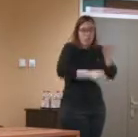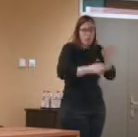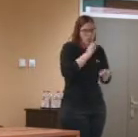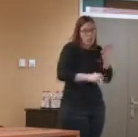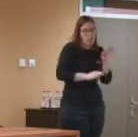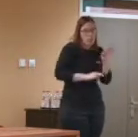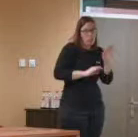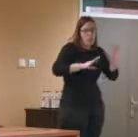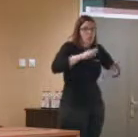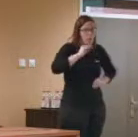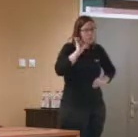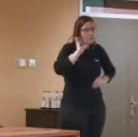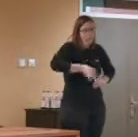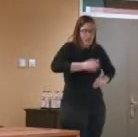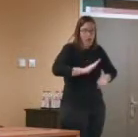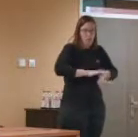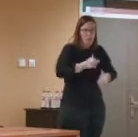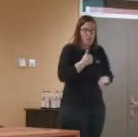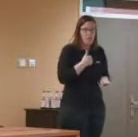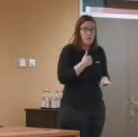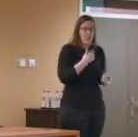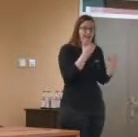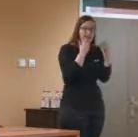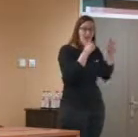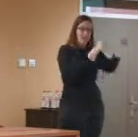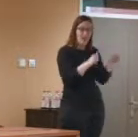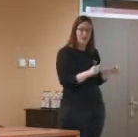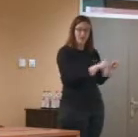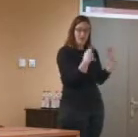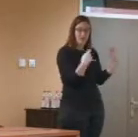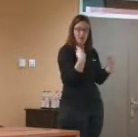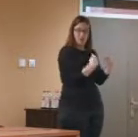Y pienso que es importante que la prensa cuente lo que ha pasado,